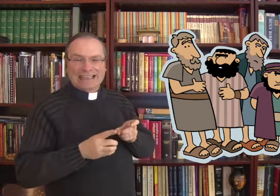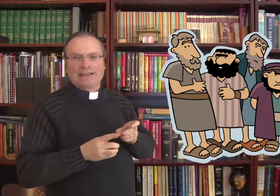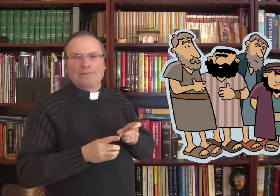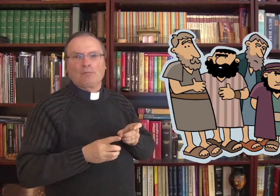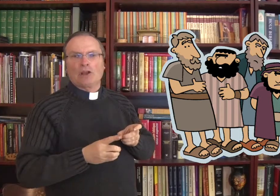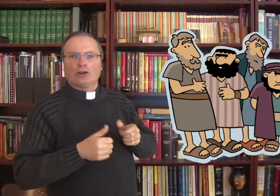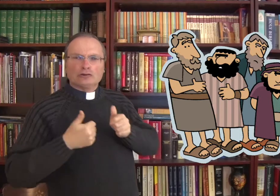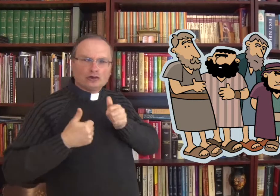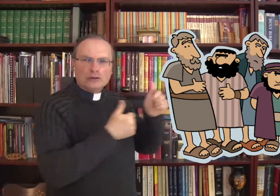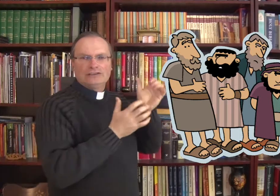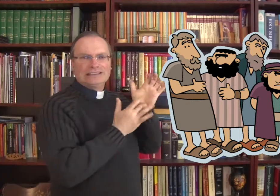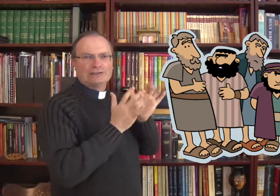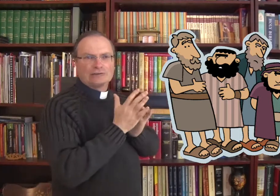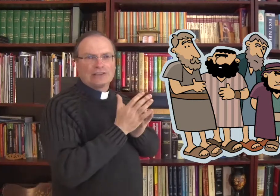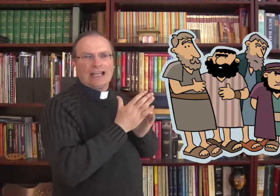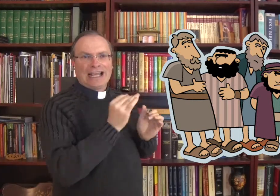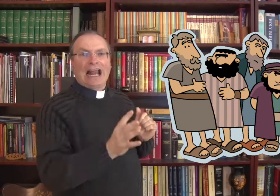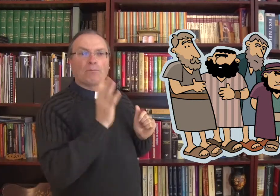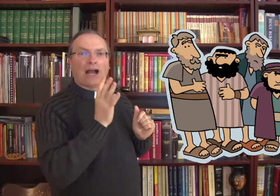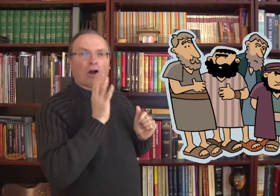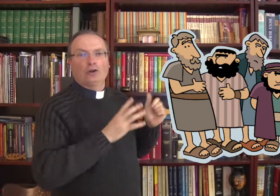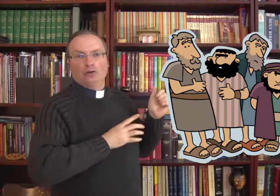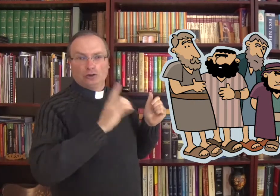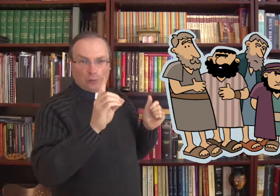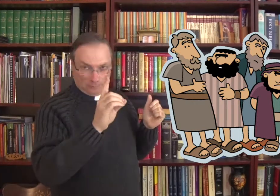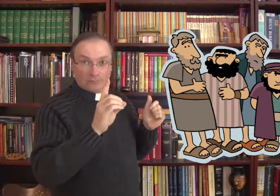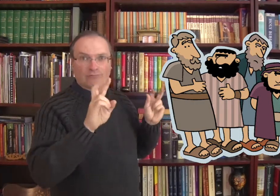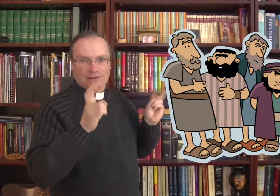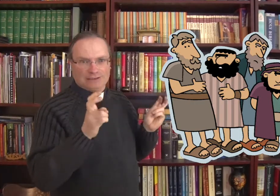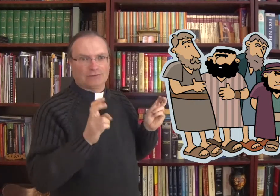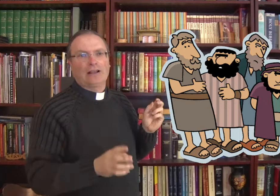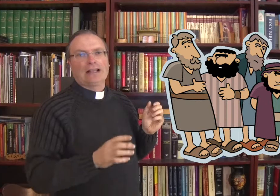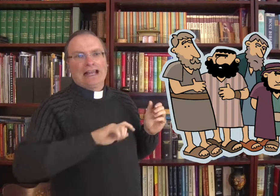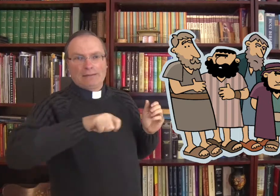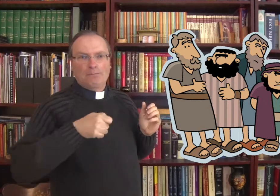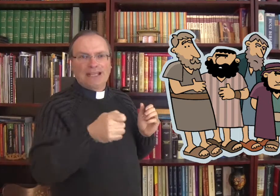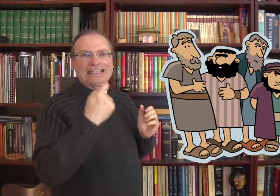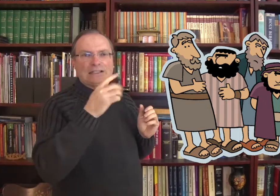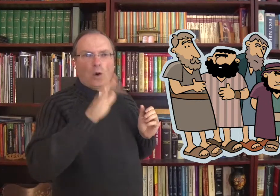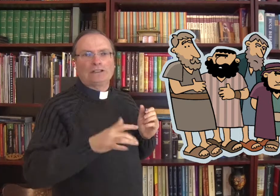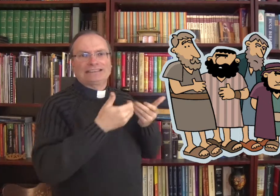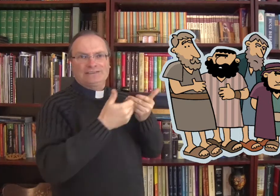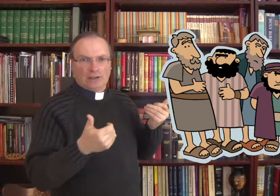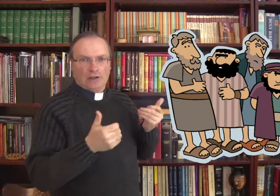de suivre Jésus et la Parole de Dieu (en expression; l’épée qui cause la division)